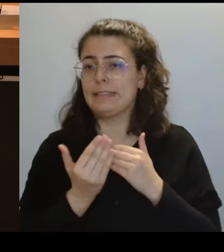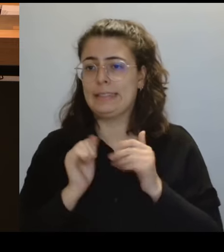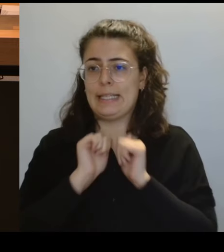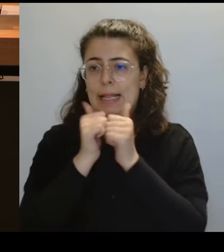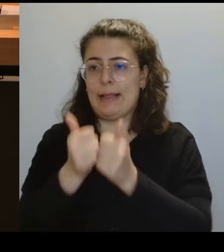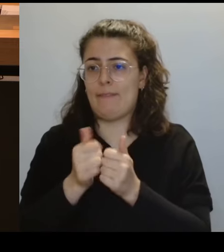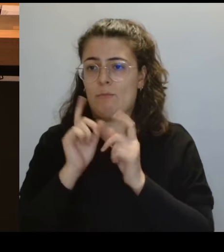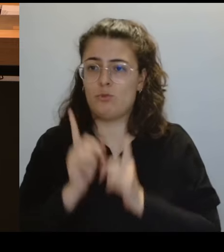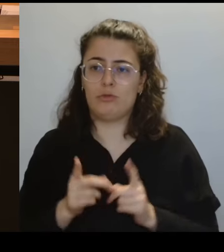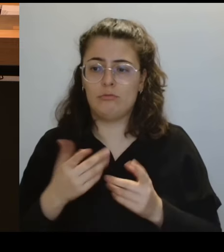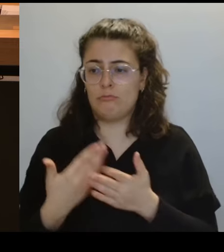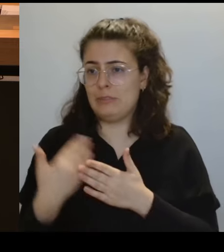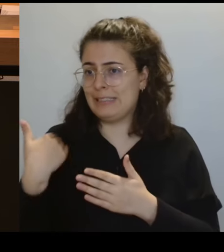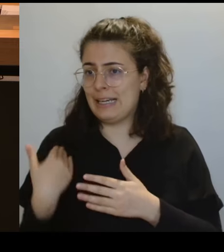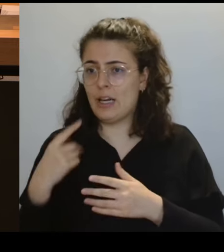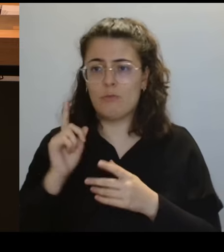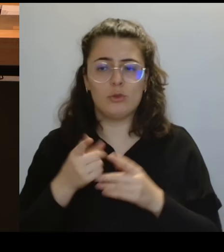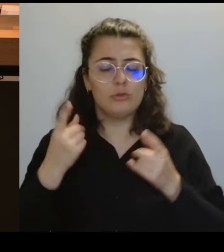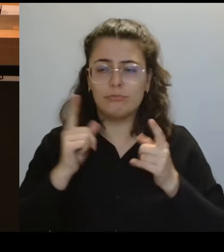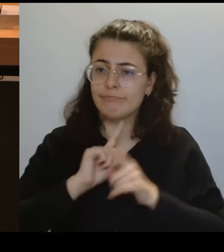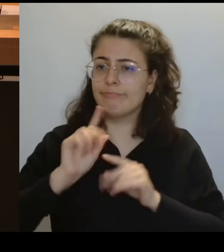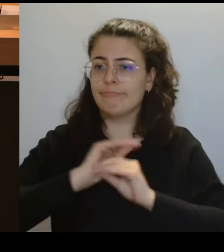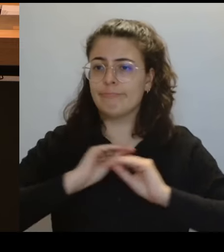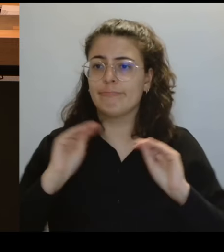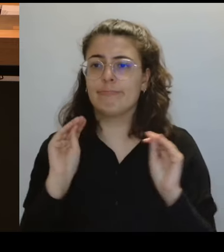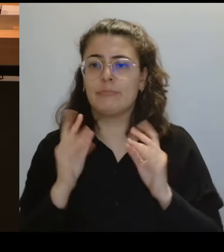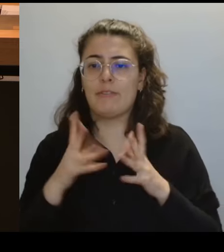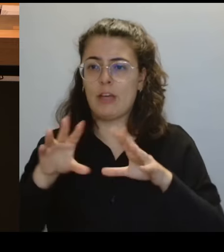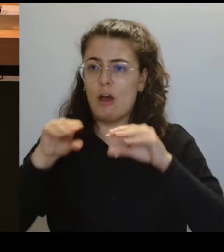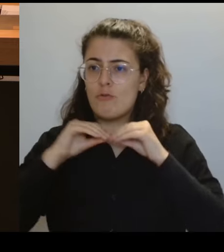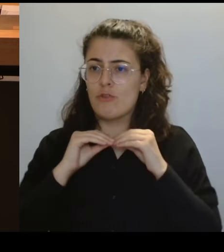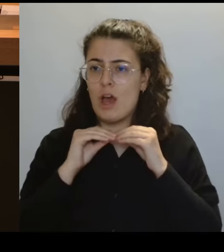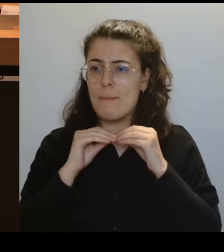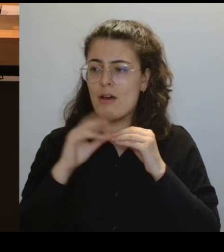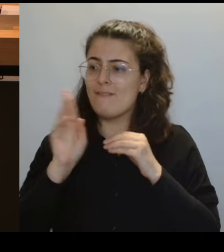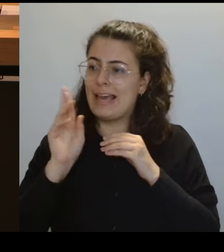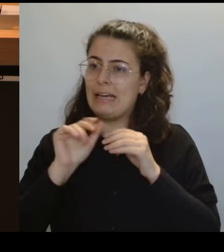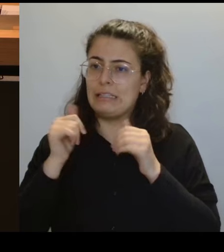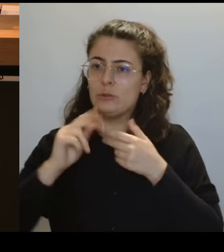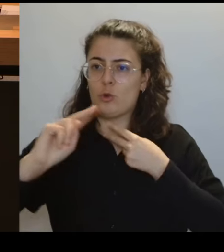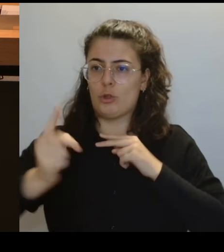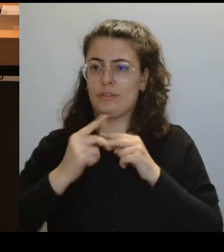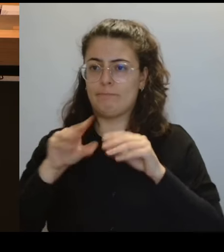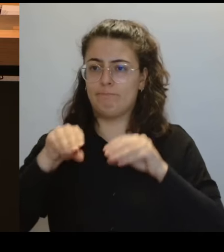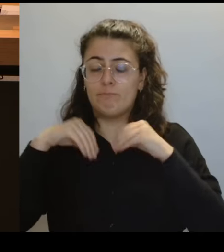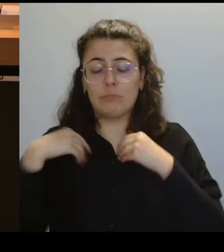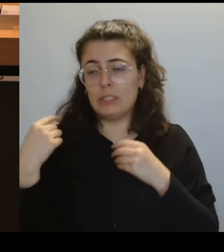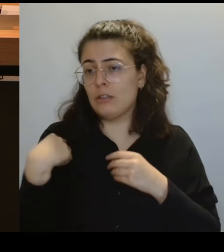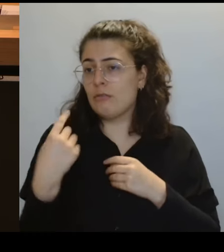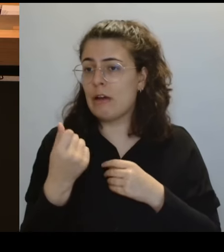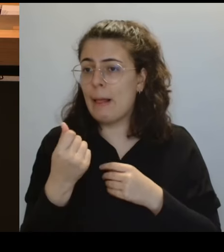Aufnahme erst mal übernehmen könnte. Geld haben wir gerade gehört, ist ja schon vorhanden. 4,6 Millionen glaube ich, hatten